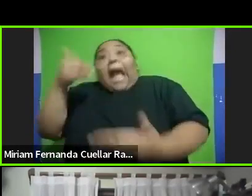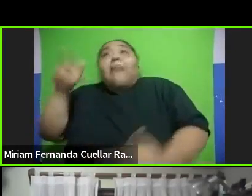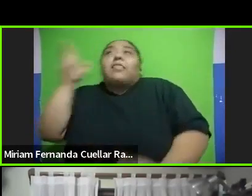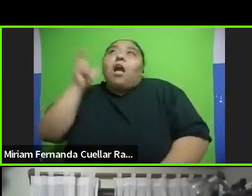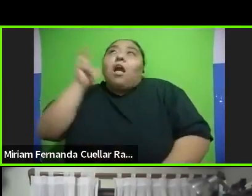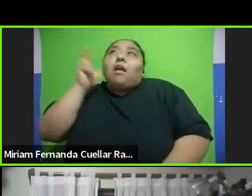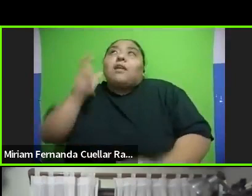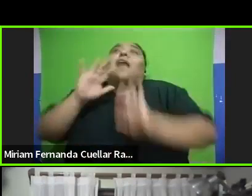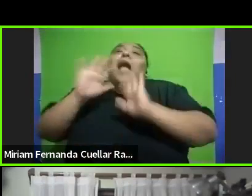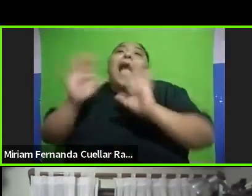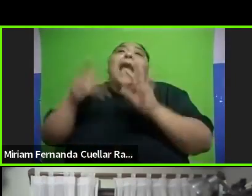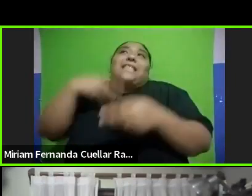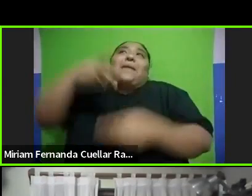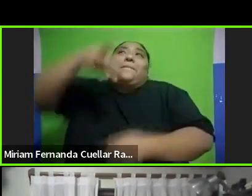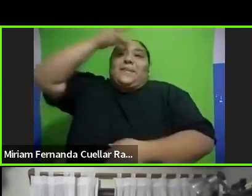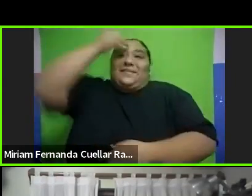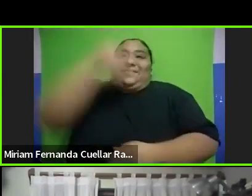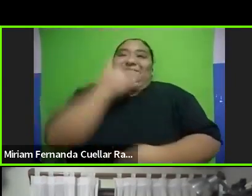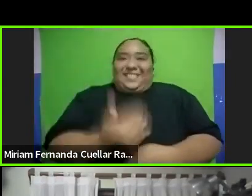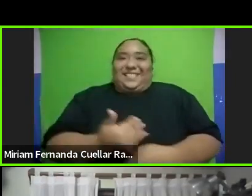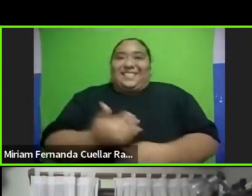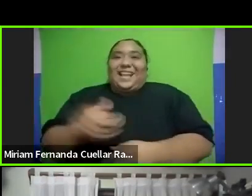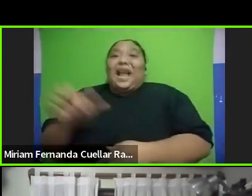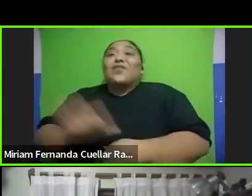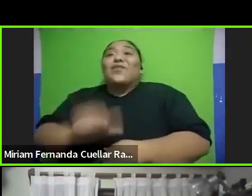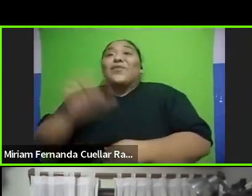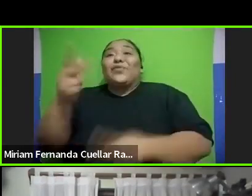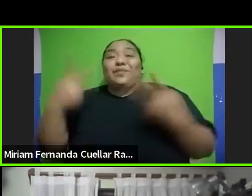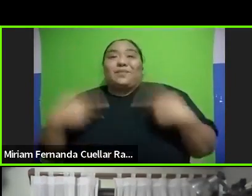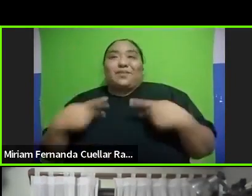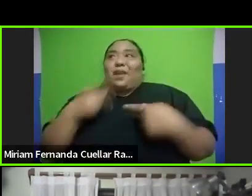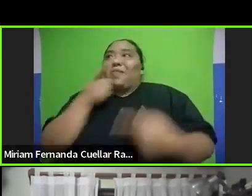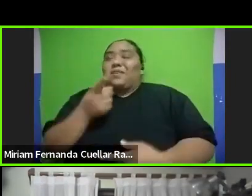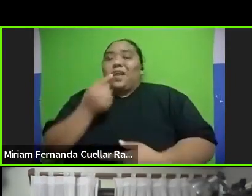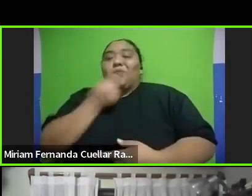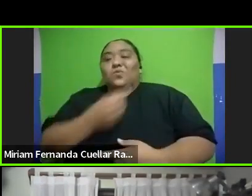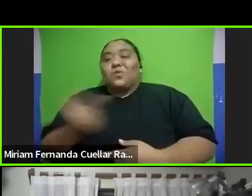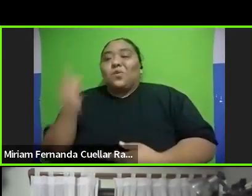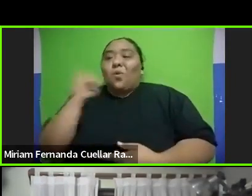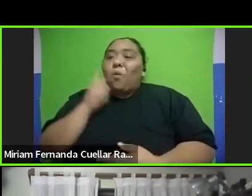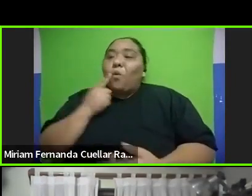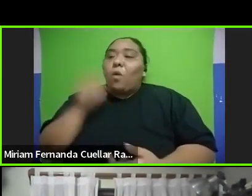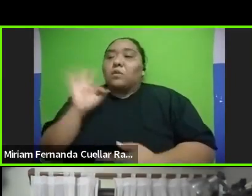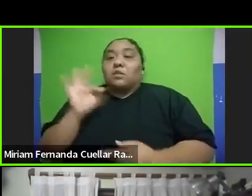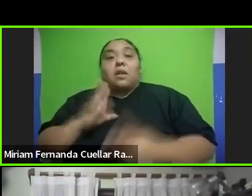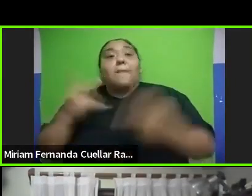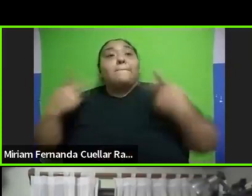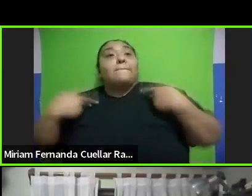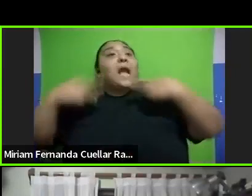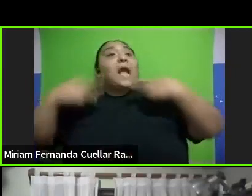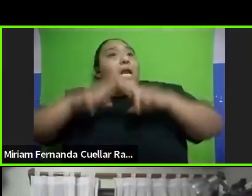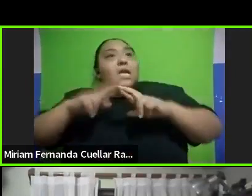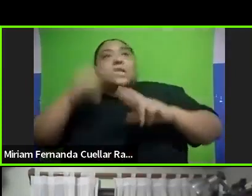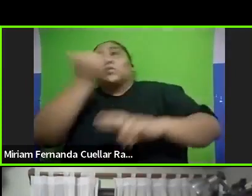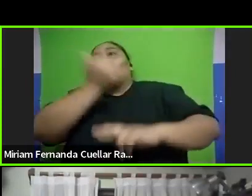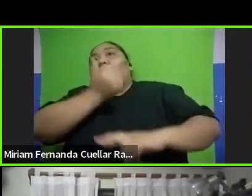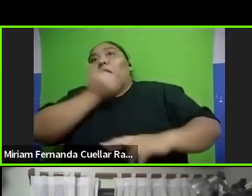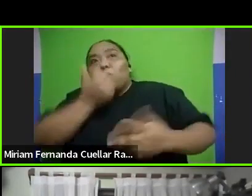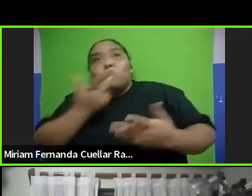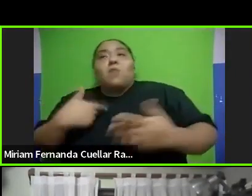dio oportunidades Hay quienes dicen que es el quienes dicen que es el esfuerzo muy, muy grande. grande de los grande de los profesores, maestros y alumnos, Pero las personas sordas